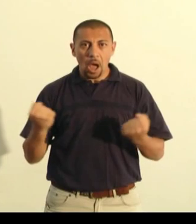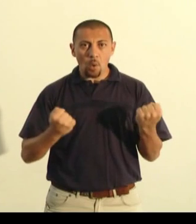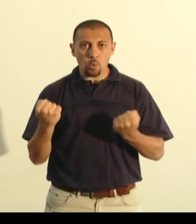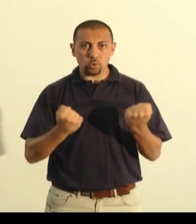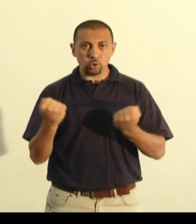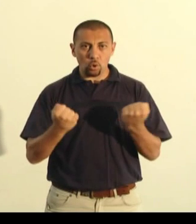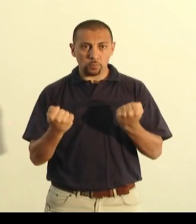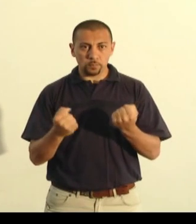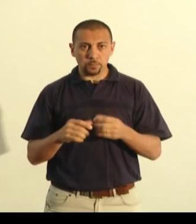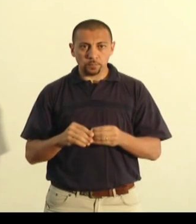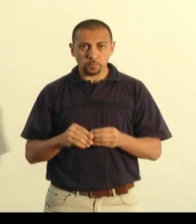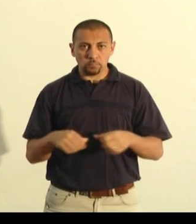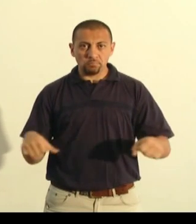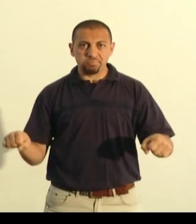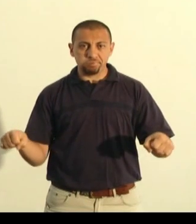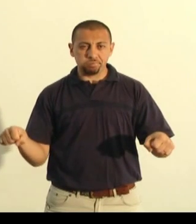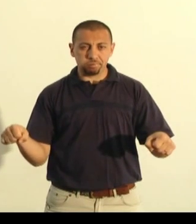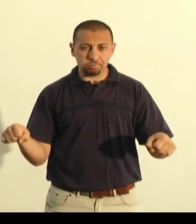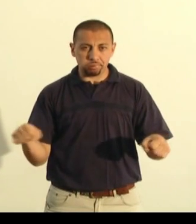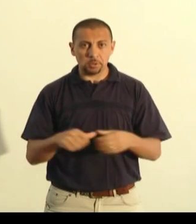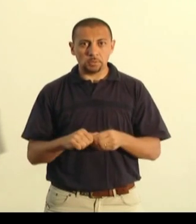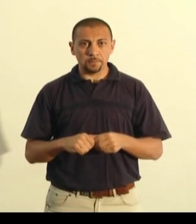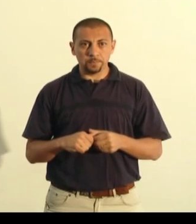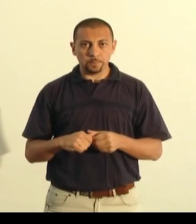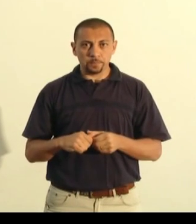AUTO MOTO